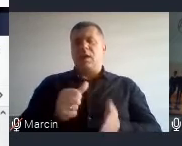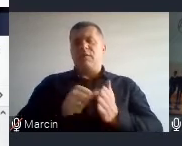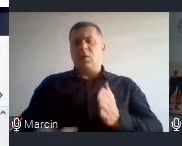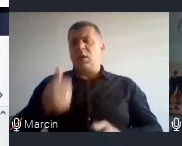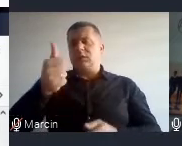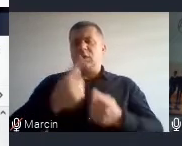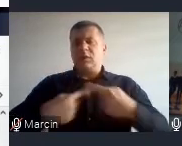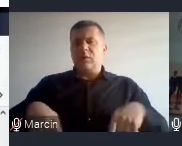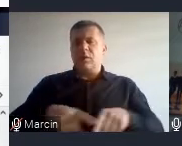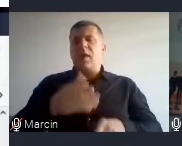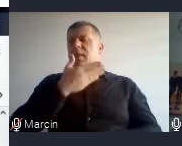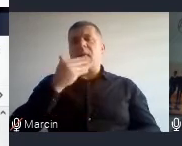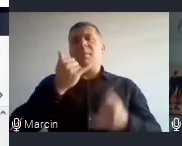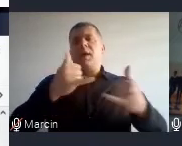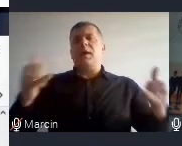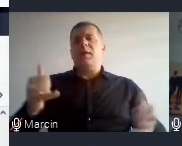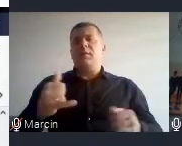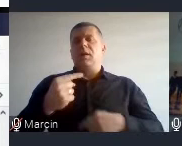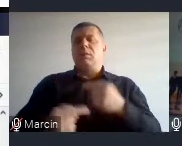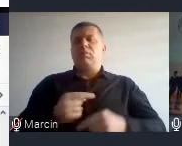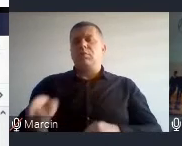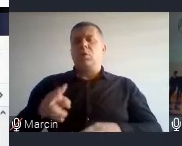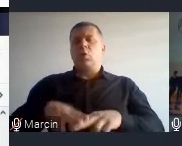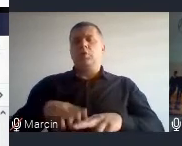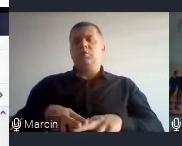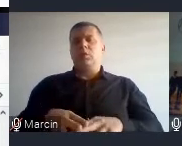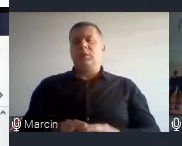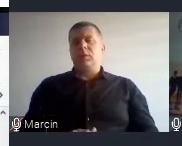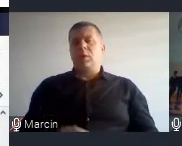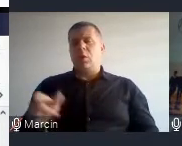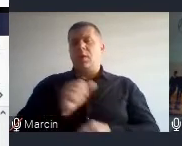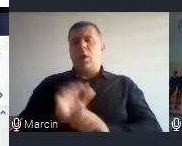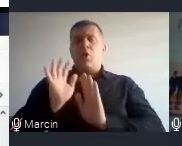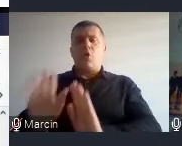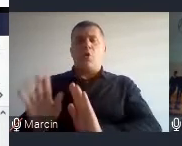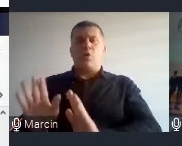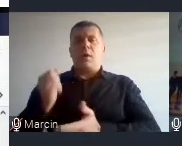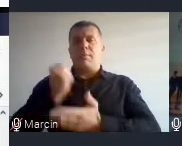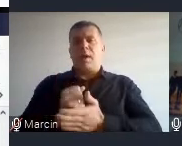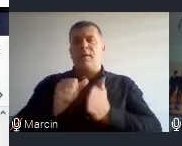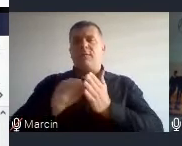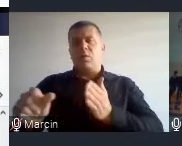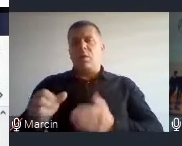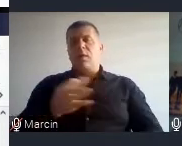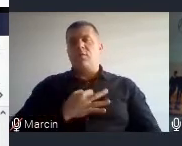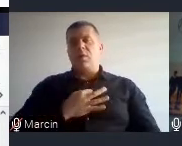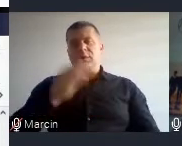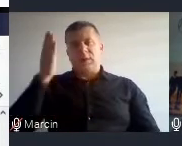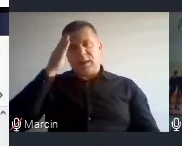nie ma innego producenta tego urządzenia, w związku z tym jest ochrona praw własności intelektualnej,